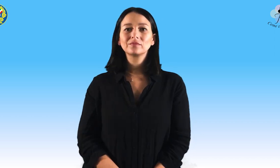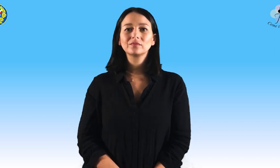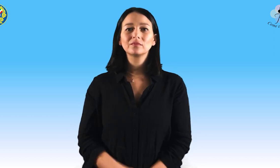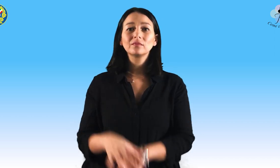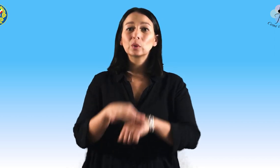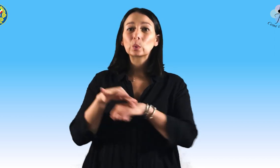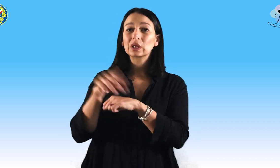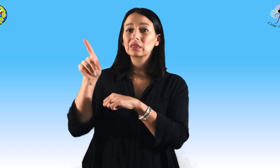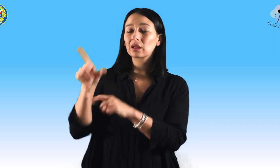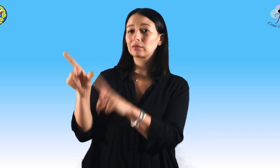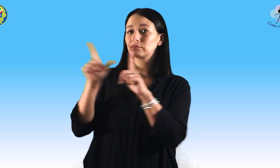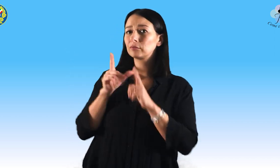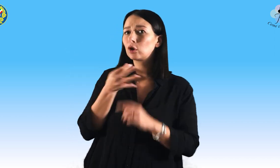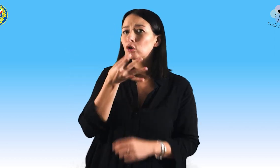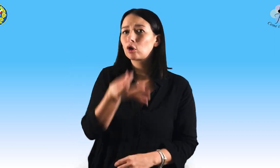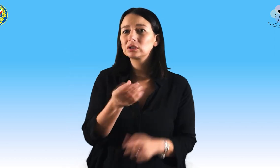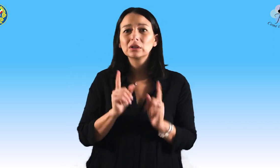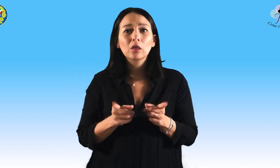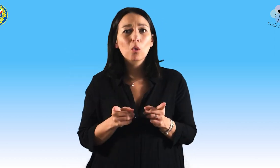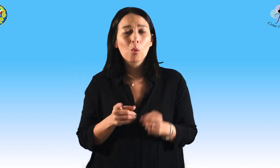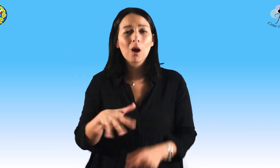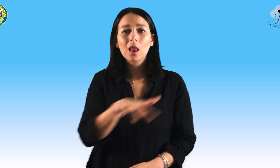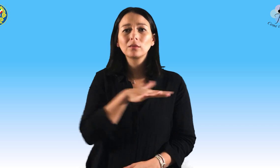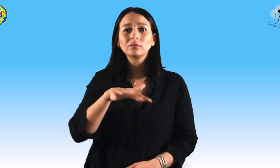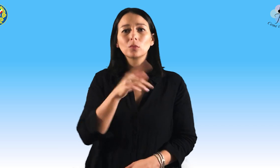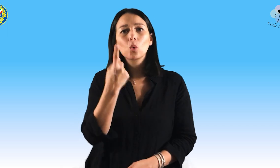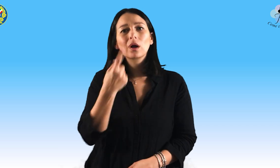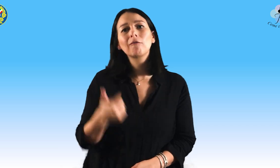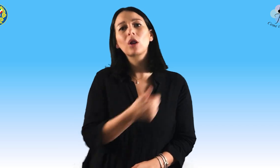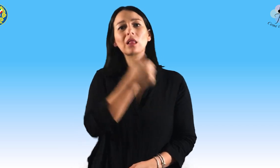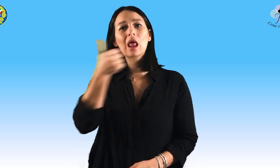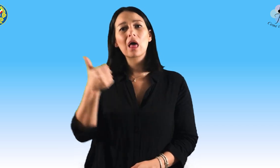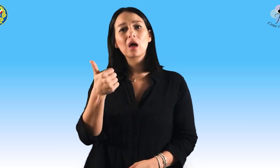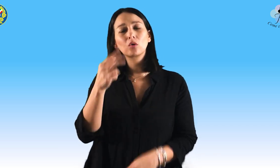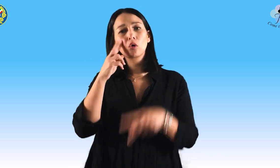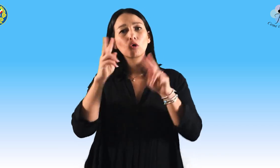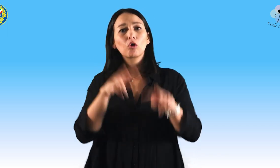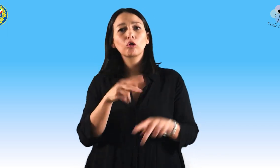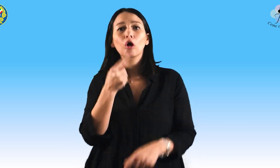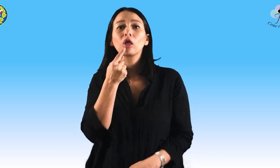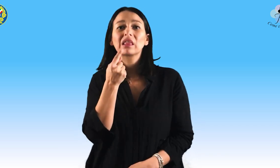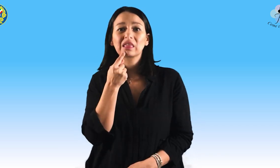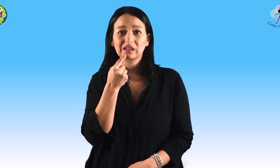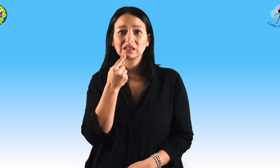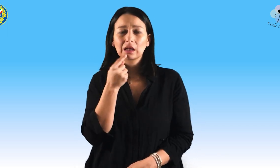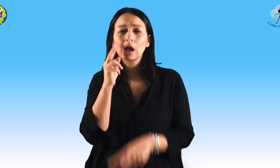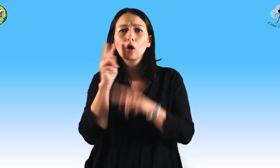Le linee guida consigliano pertanto di eseguire almeno una visita specialistica odontoiatrica l’anno